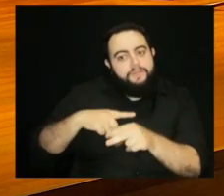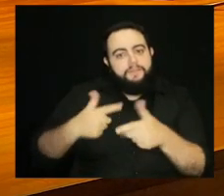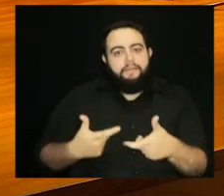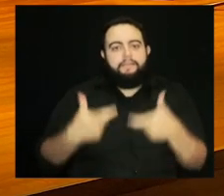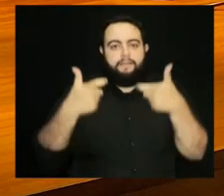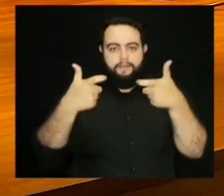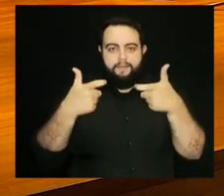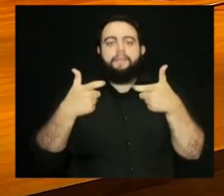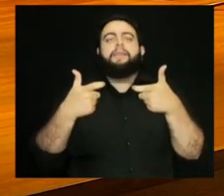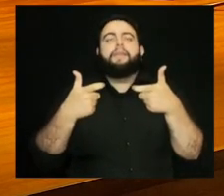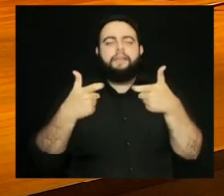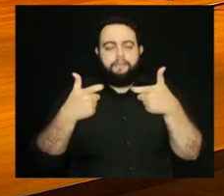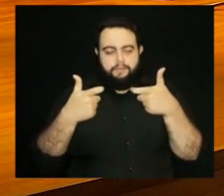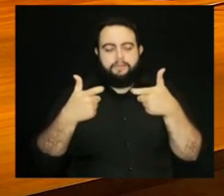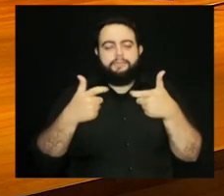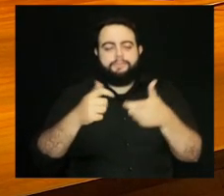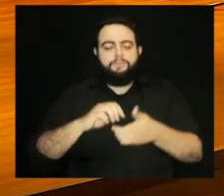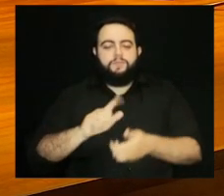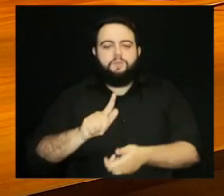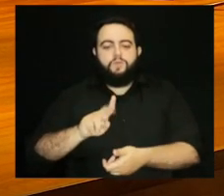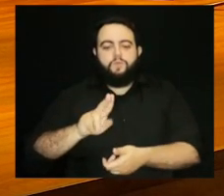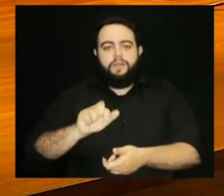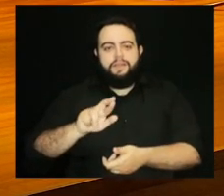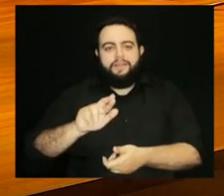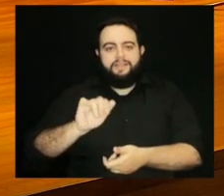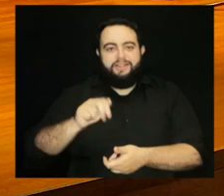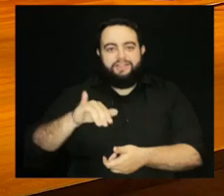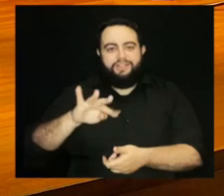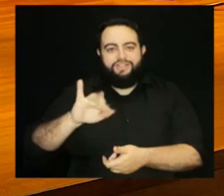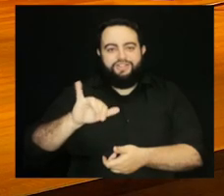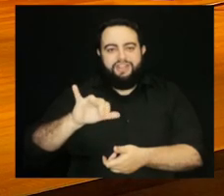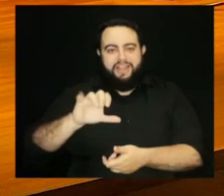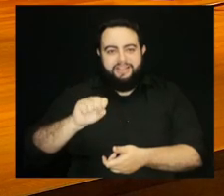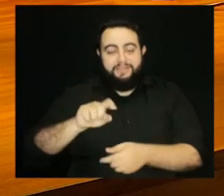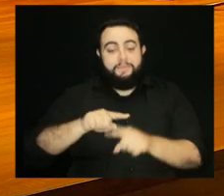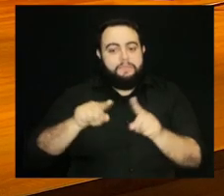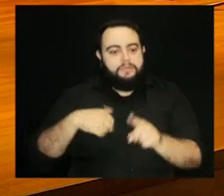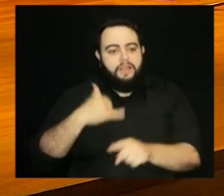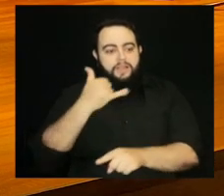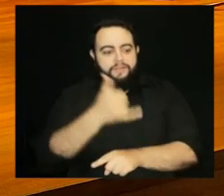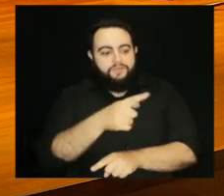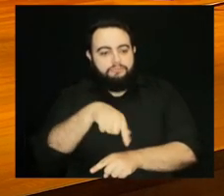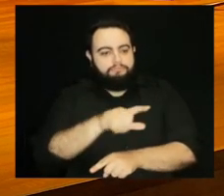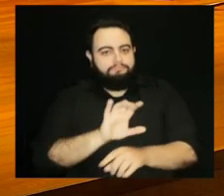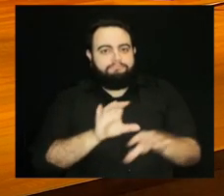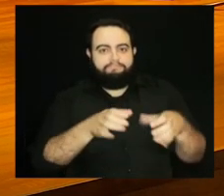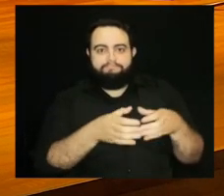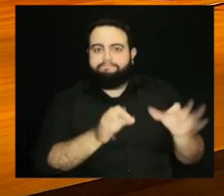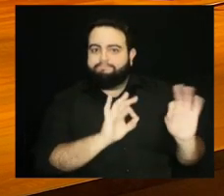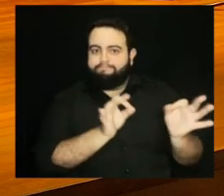tem dono, toda a história. Só que ninguém avisou os açorianos. Então eles chegam aqui, desembarcam